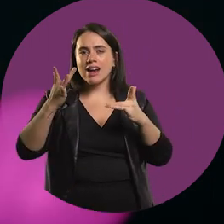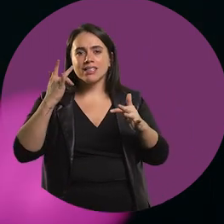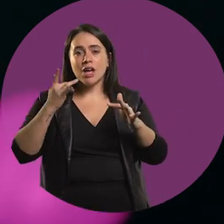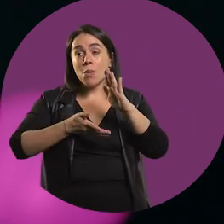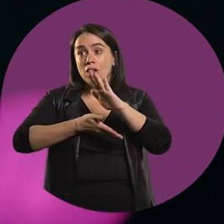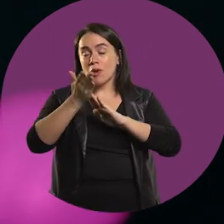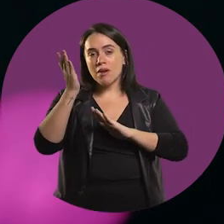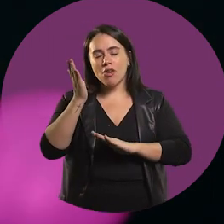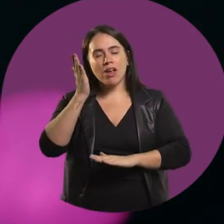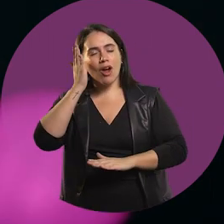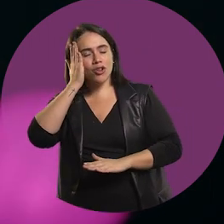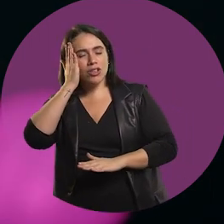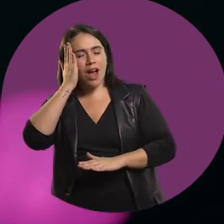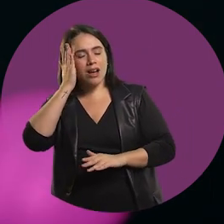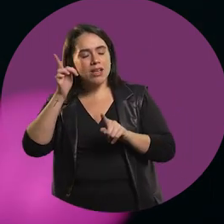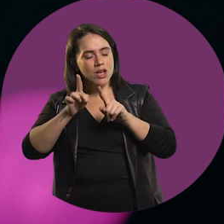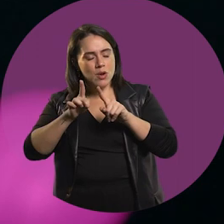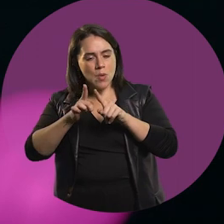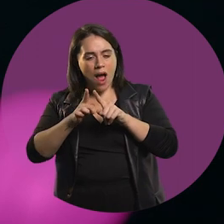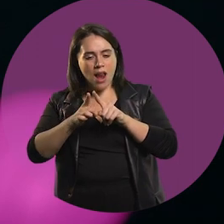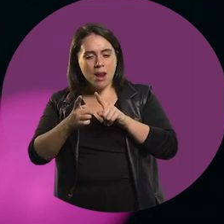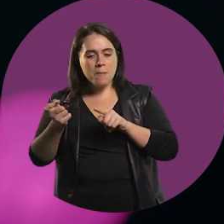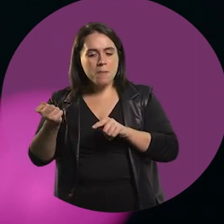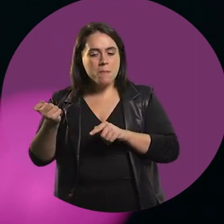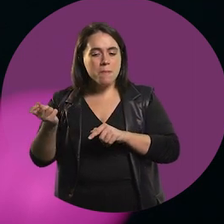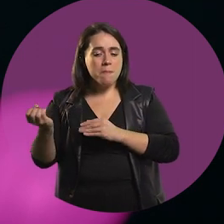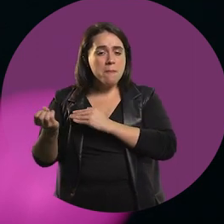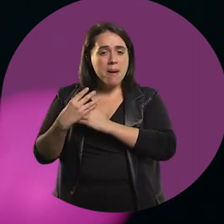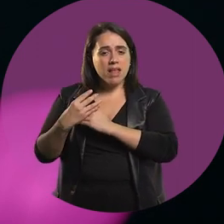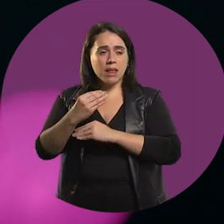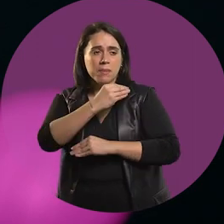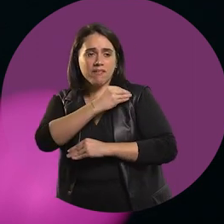Acostarme y escuchar mensajitos llenos de amor,